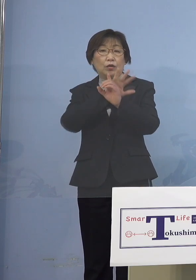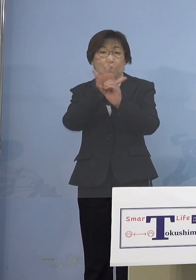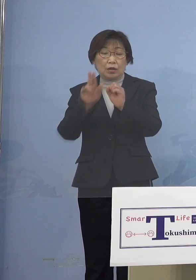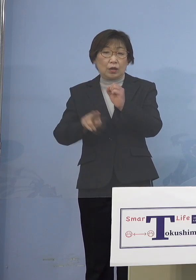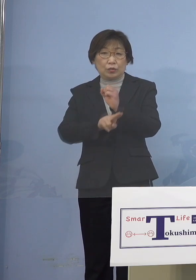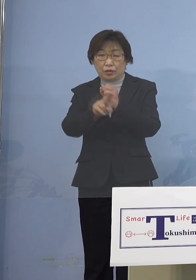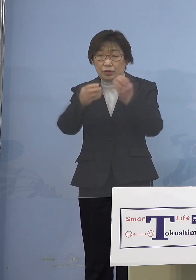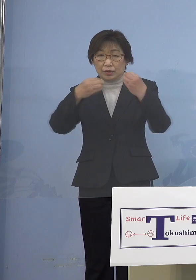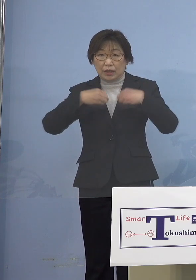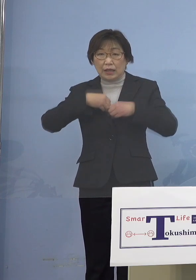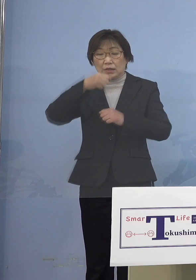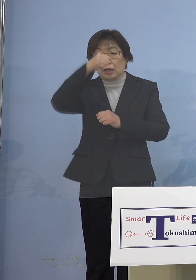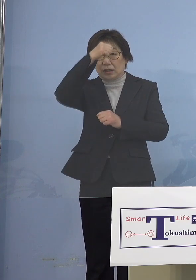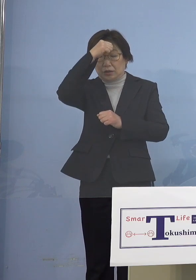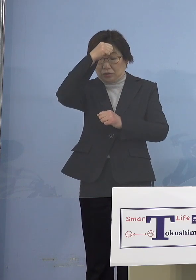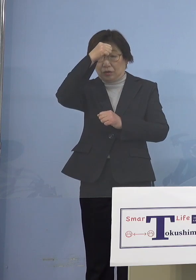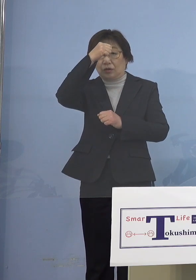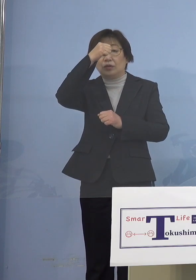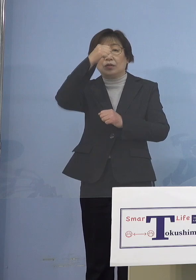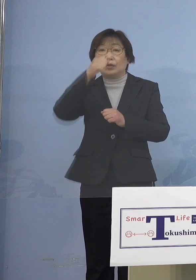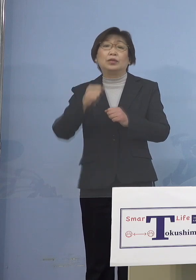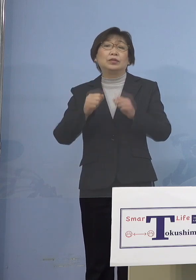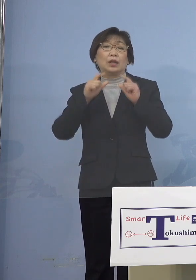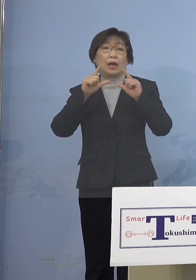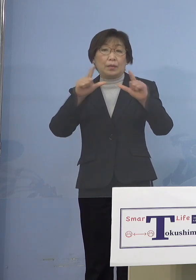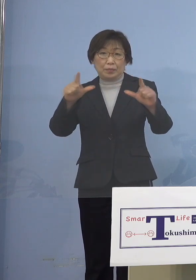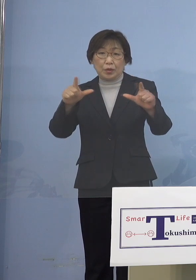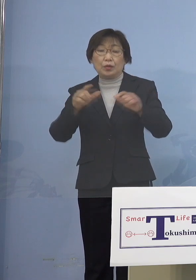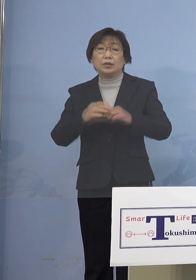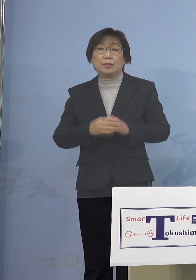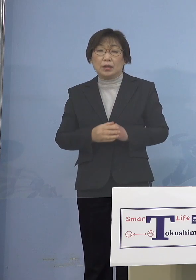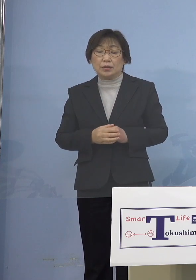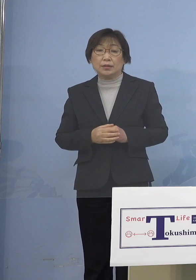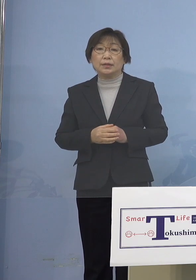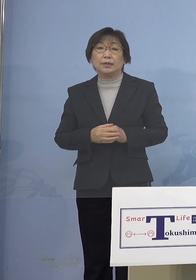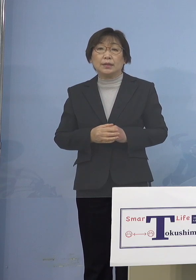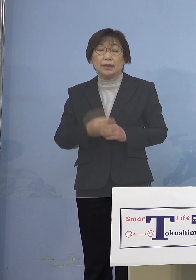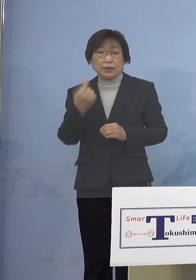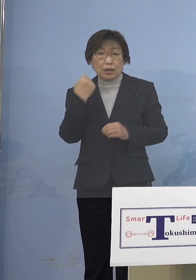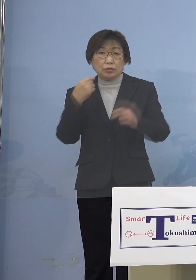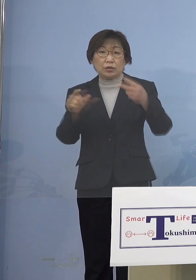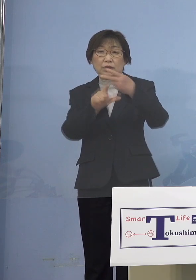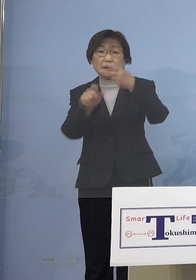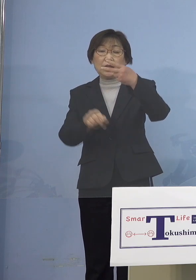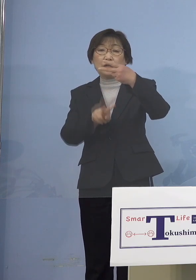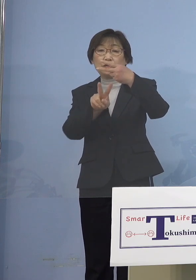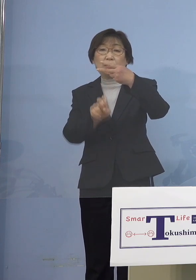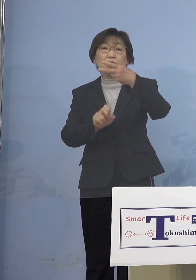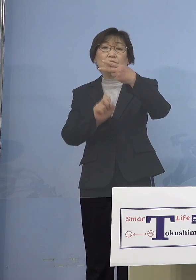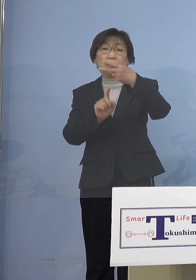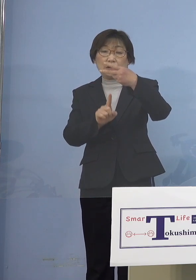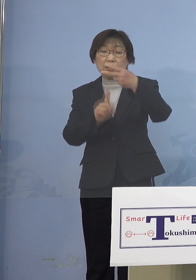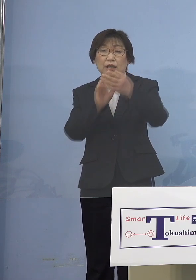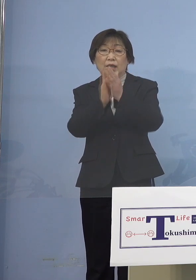発生について発表させていただきます 昨日2月21日県内におきましては